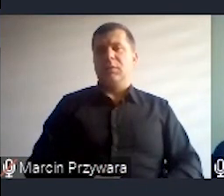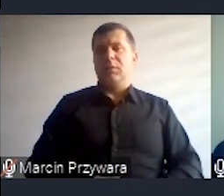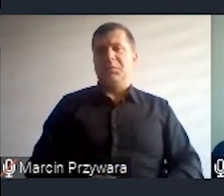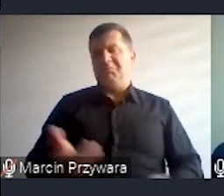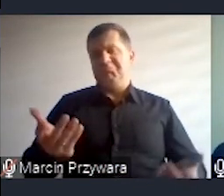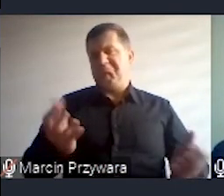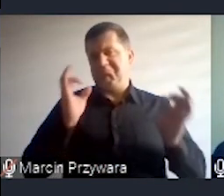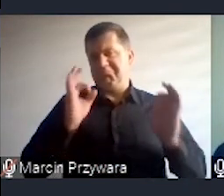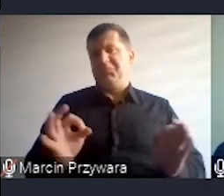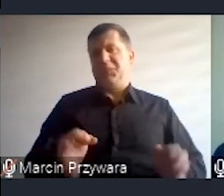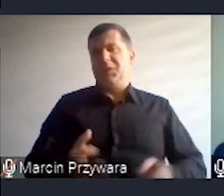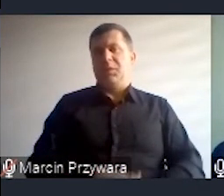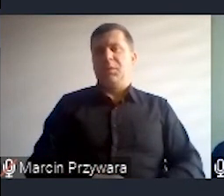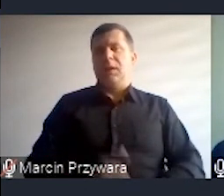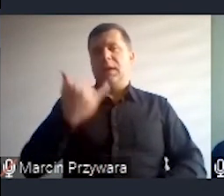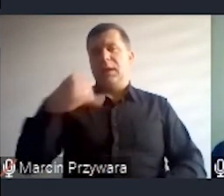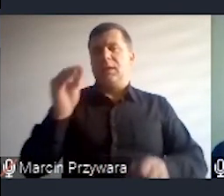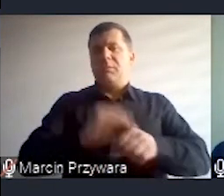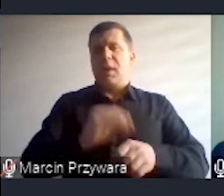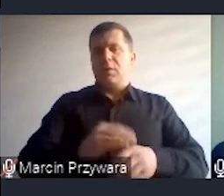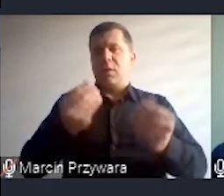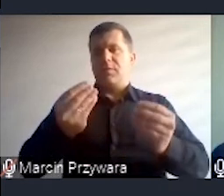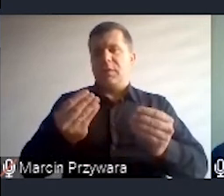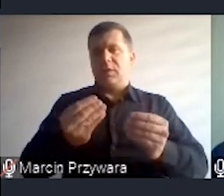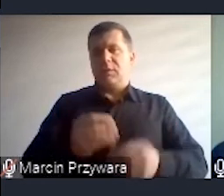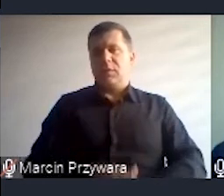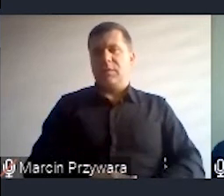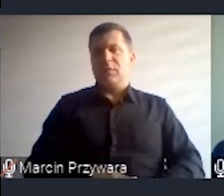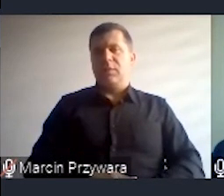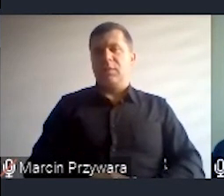ale inne metody finansowania są również ok.